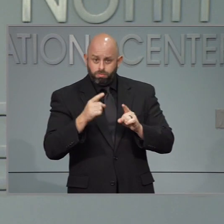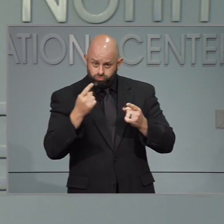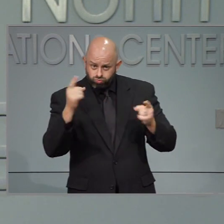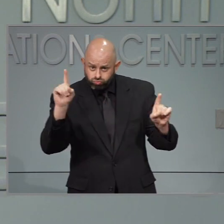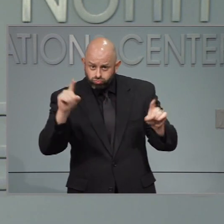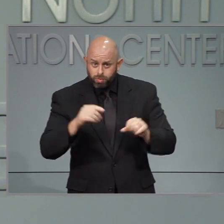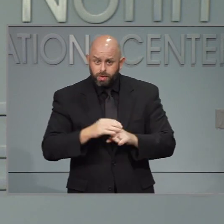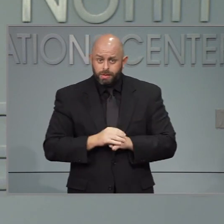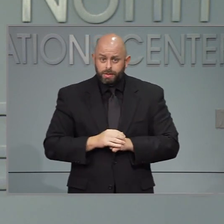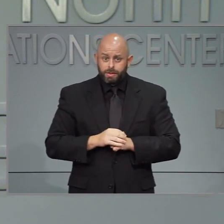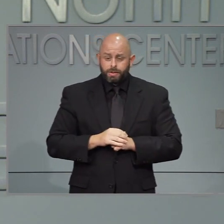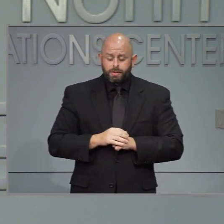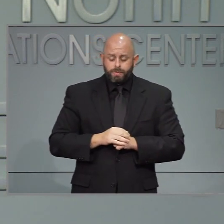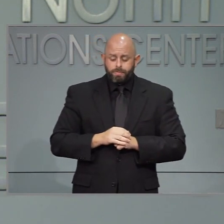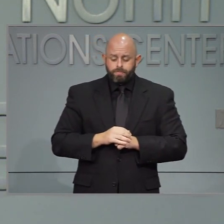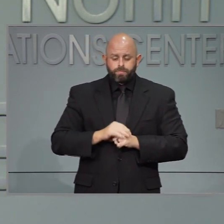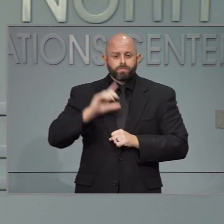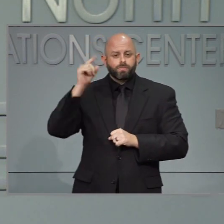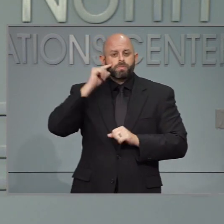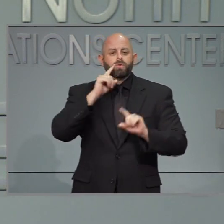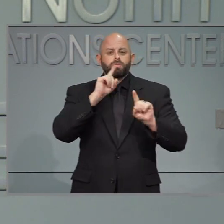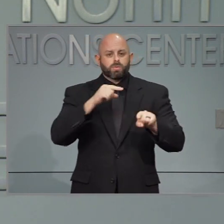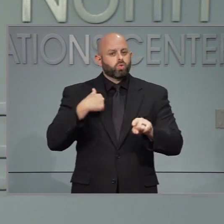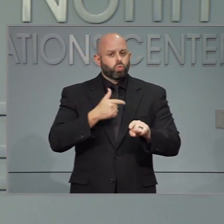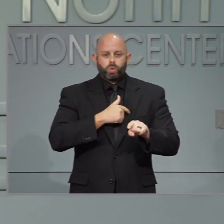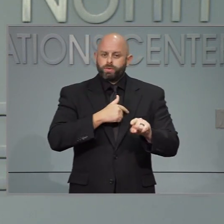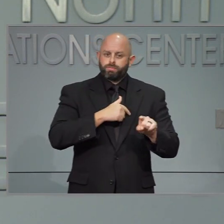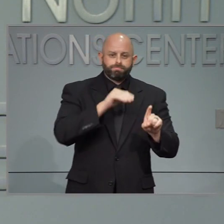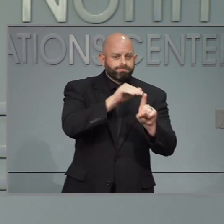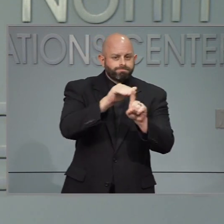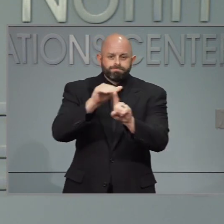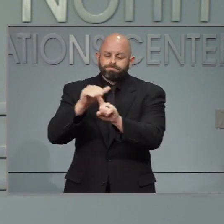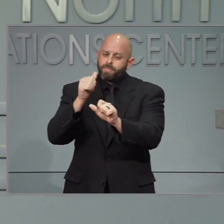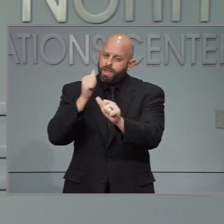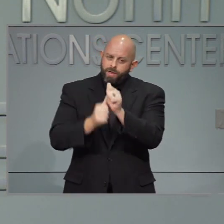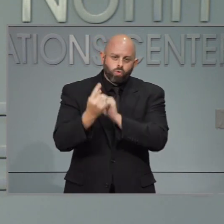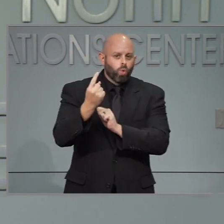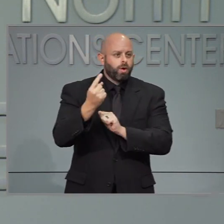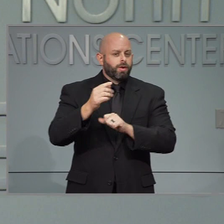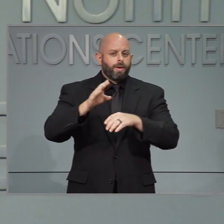seguimos. Or y y invitando a los candidatos en las reuniones